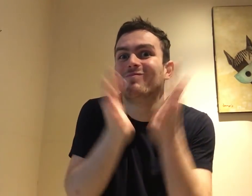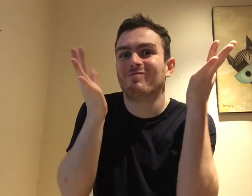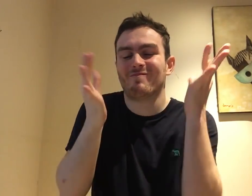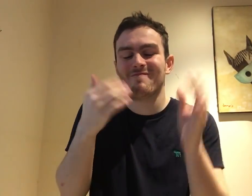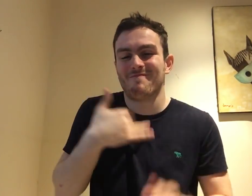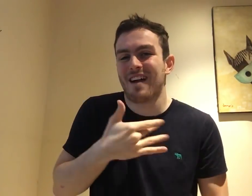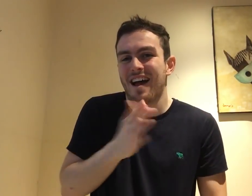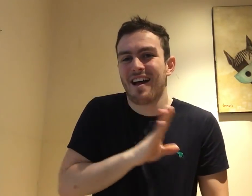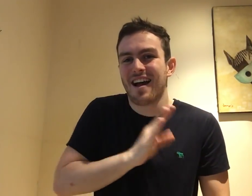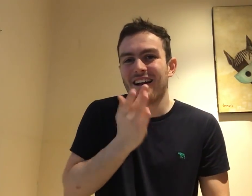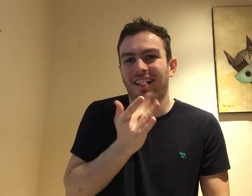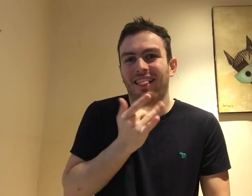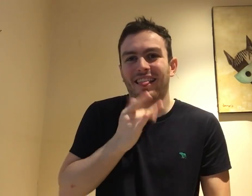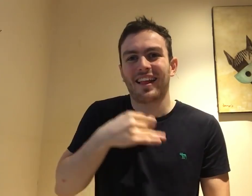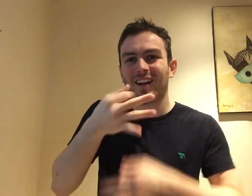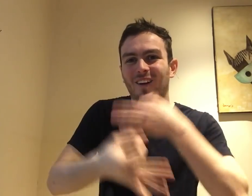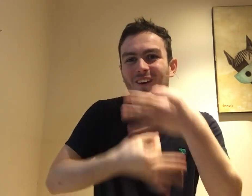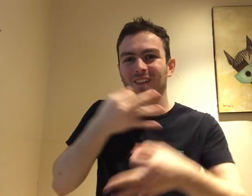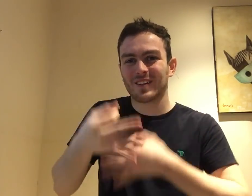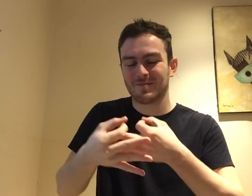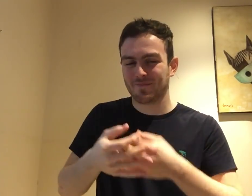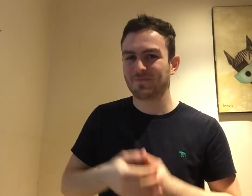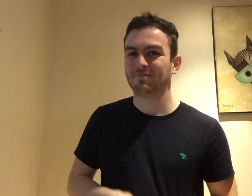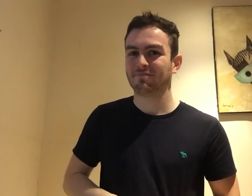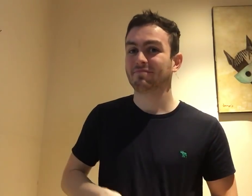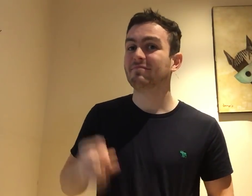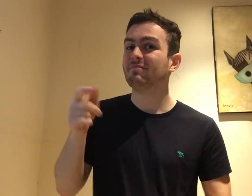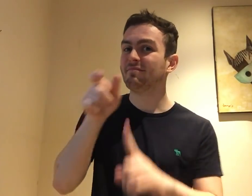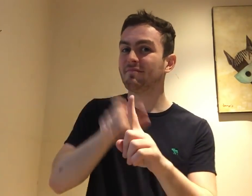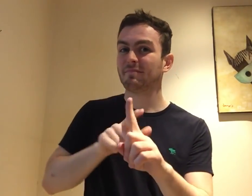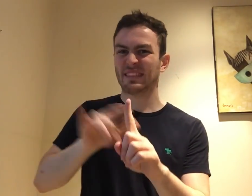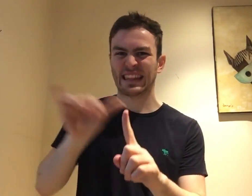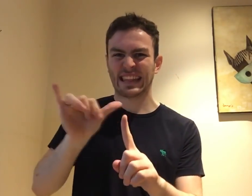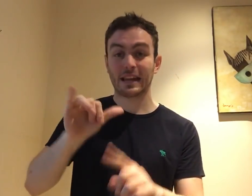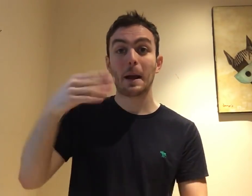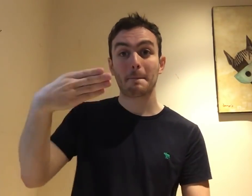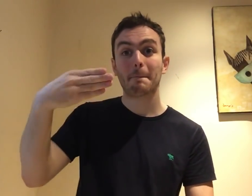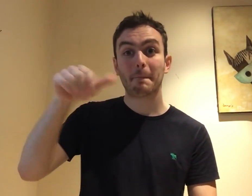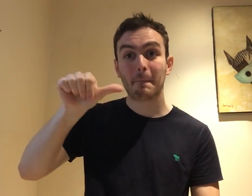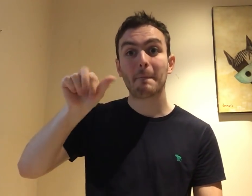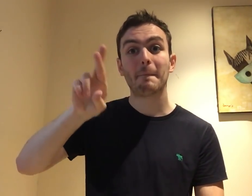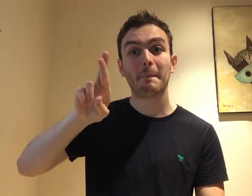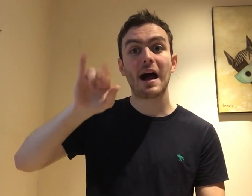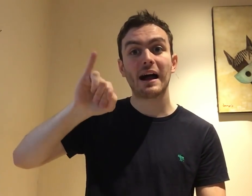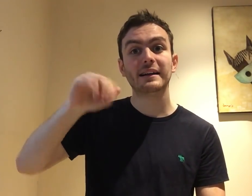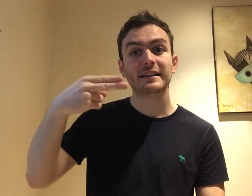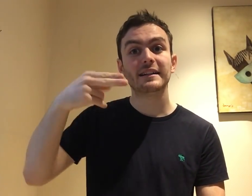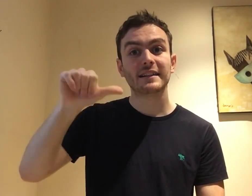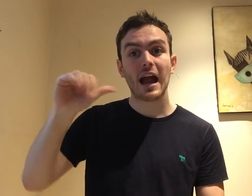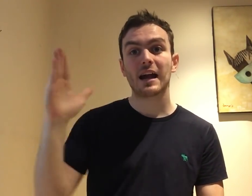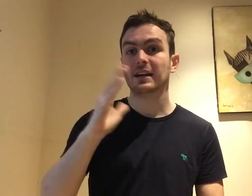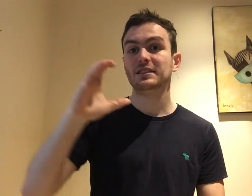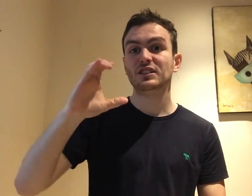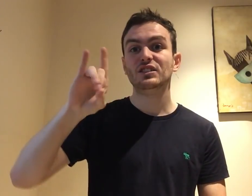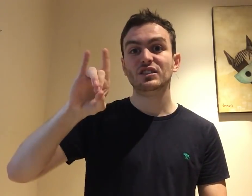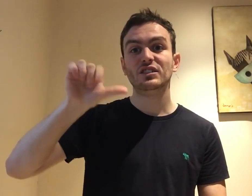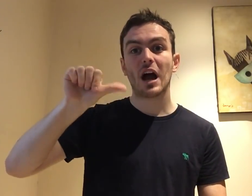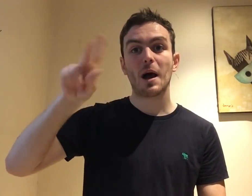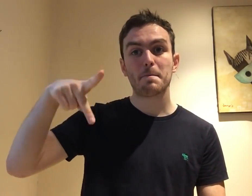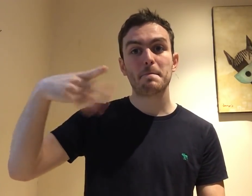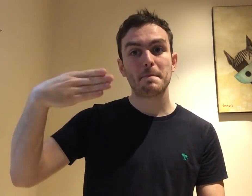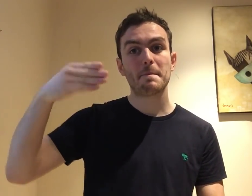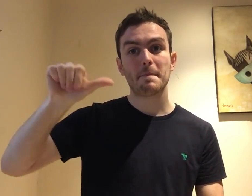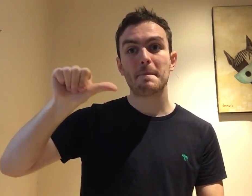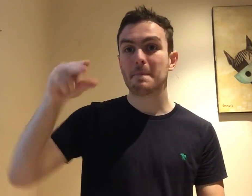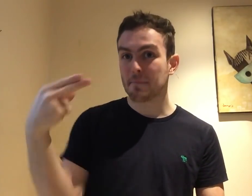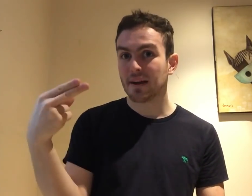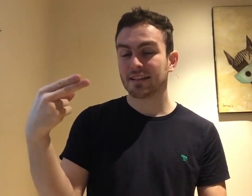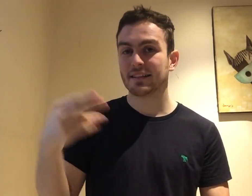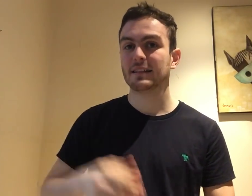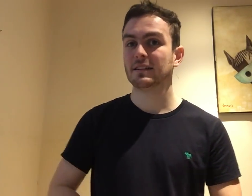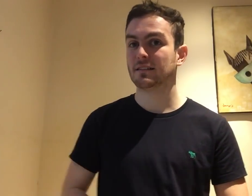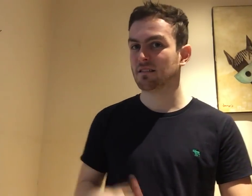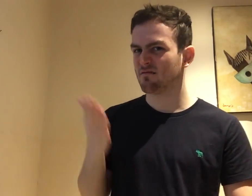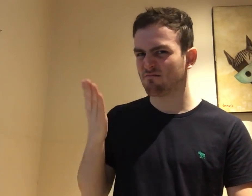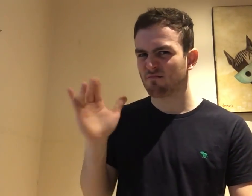J'aimerais raconter de sa vie, cette personne, elle s'appelle Marina Chapman